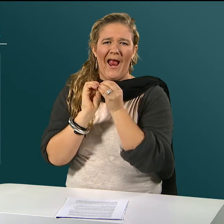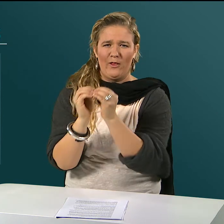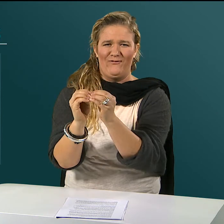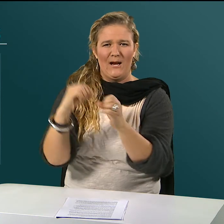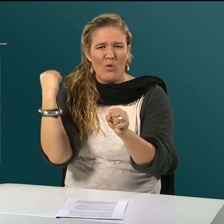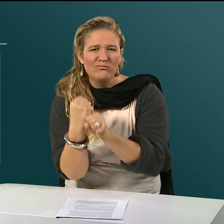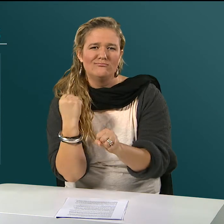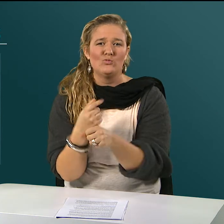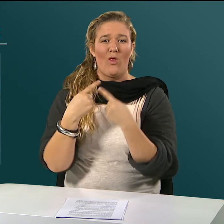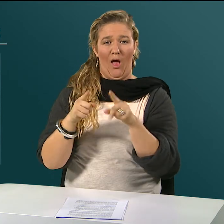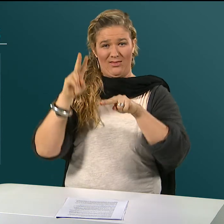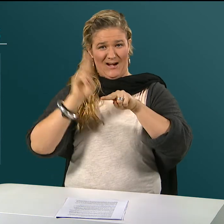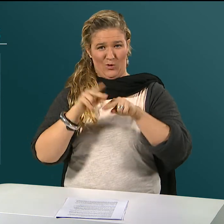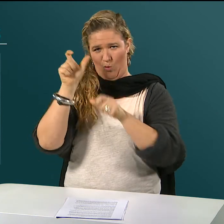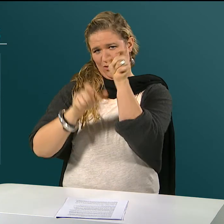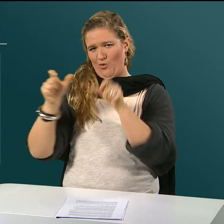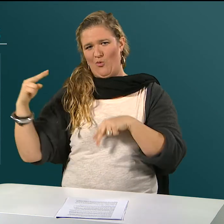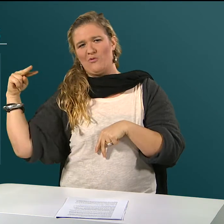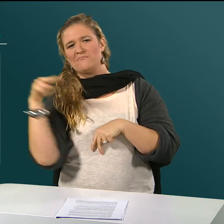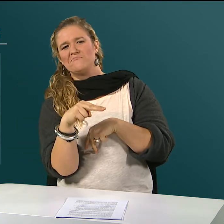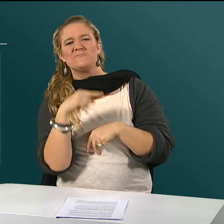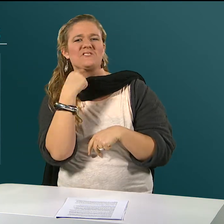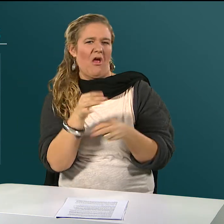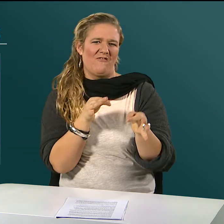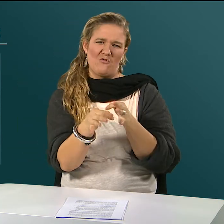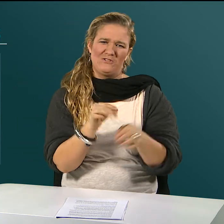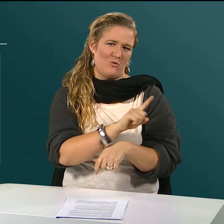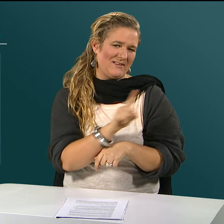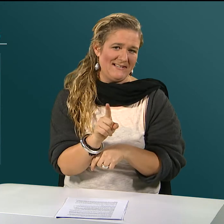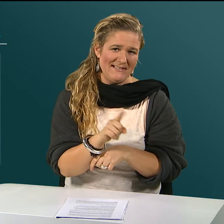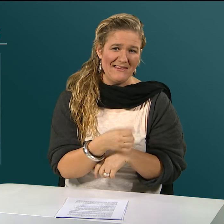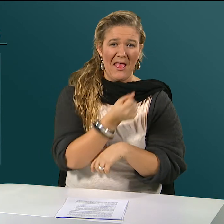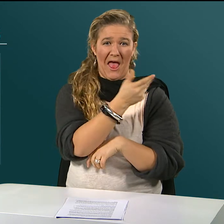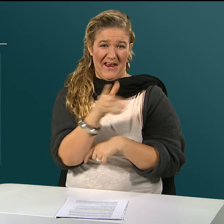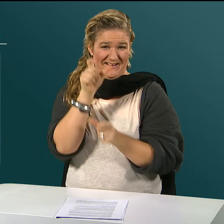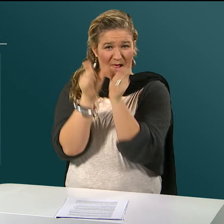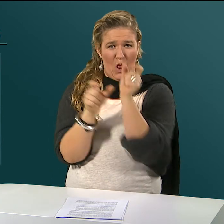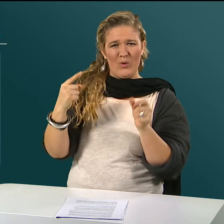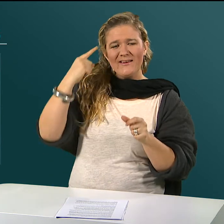um das Gerät zu entwickeln. Andere Ärzte behaupteten, dass dieses Gerät nicht funktionieren würde.